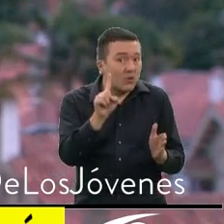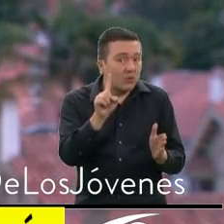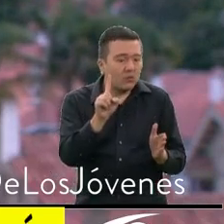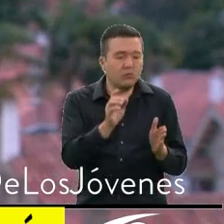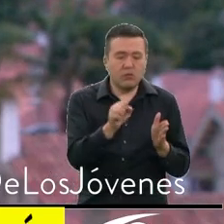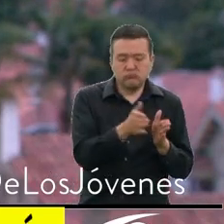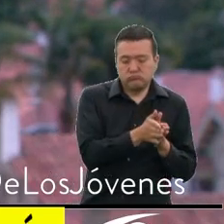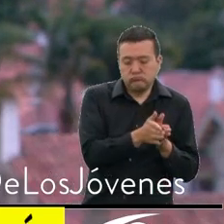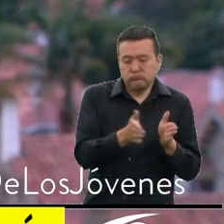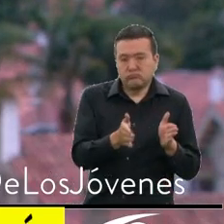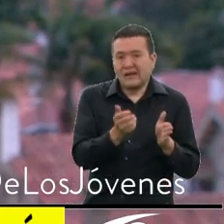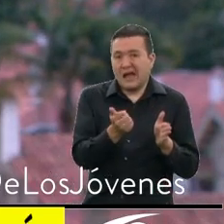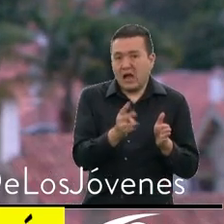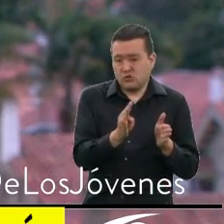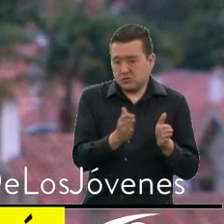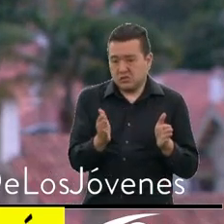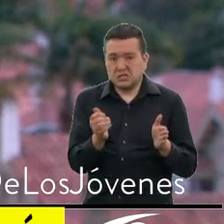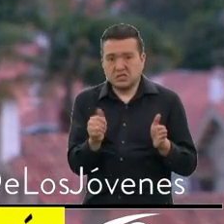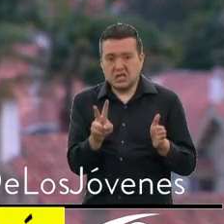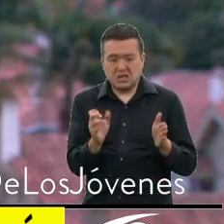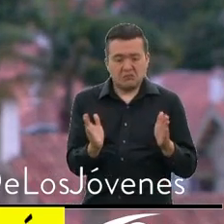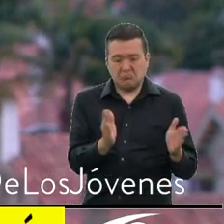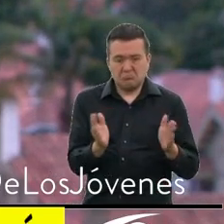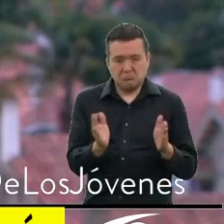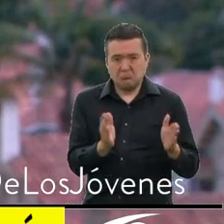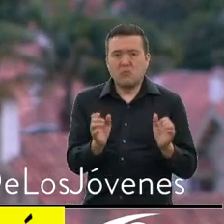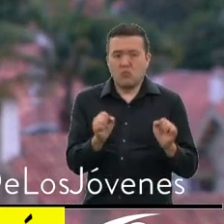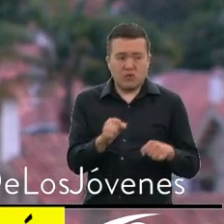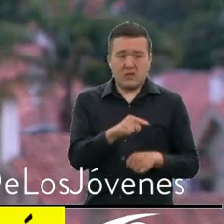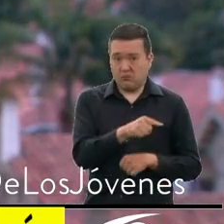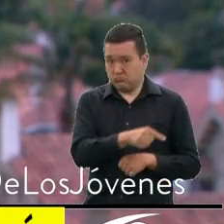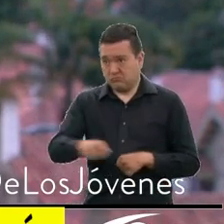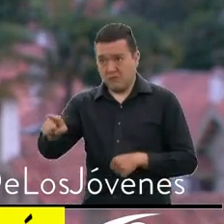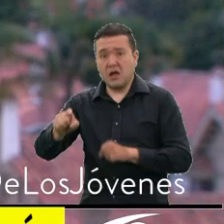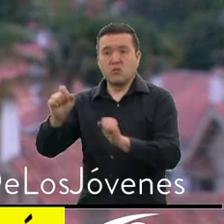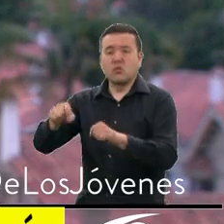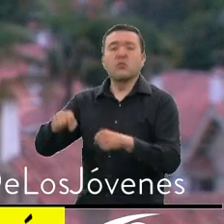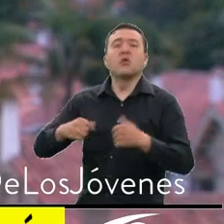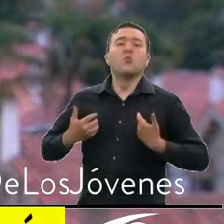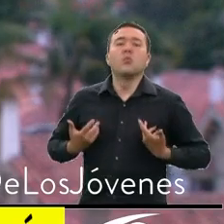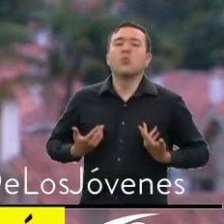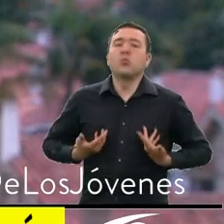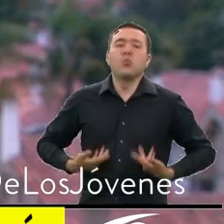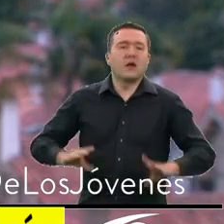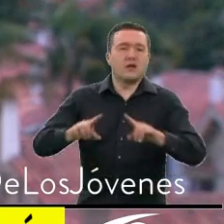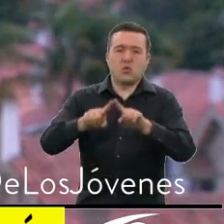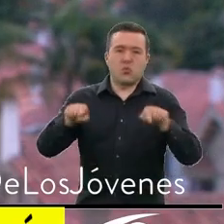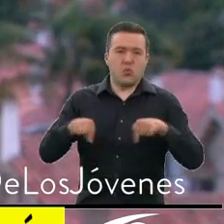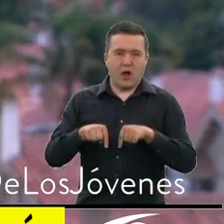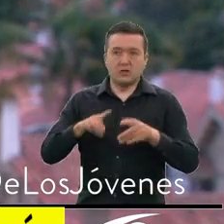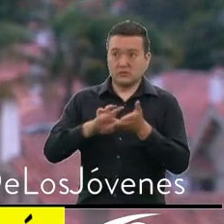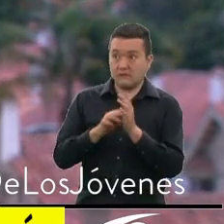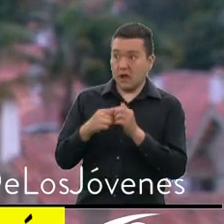jóvenes embotar sólo de 14 a 28